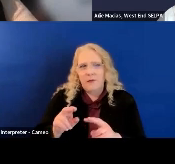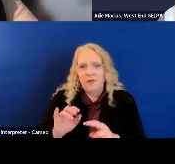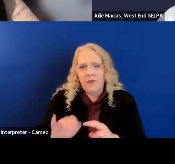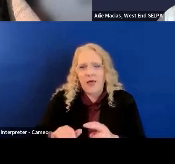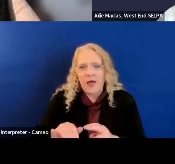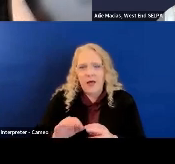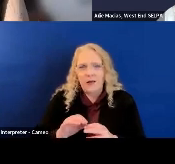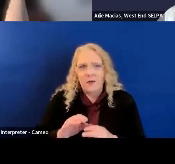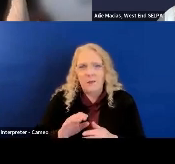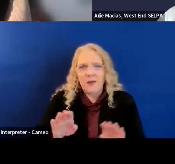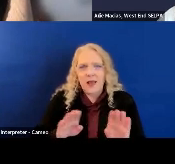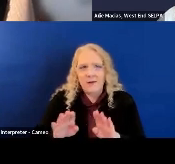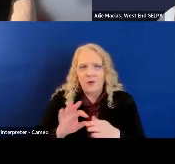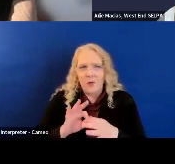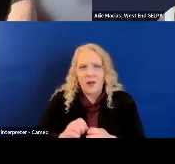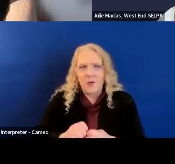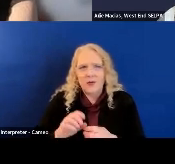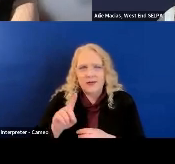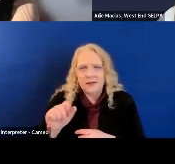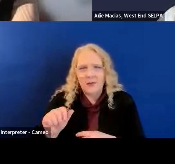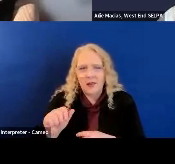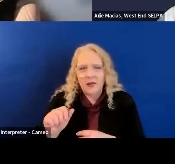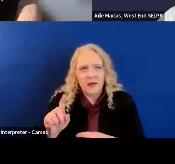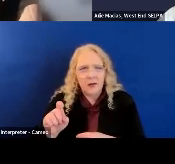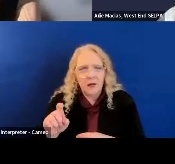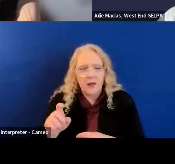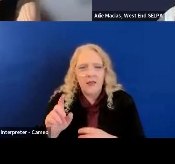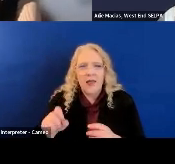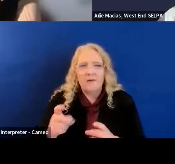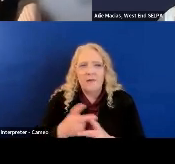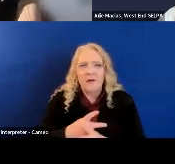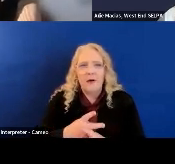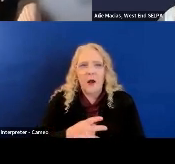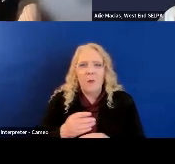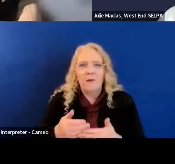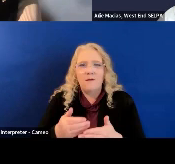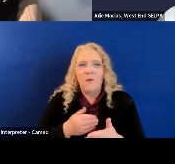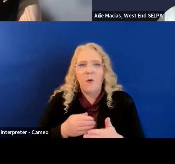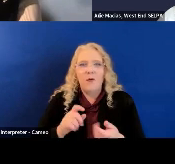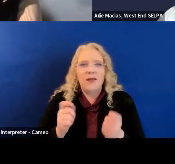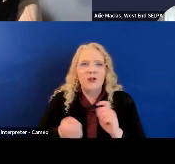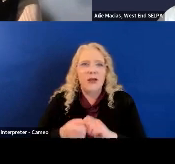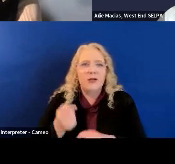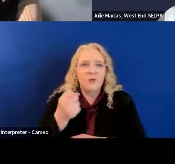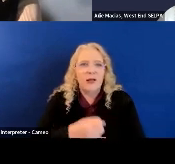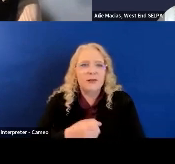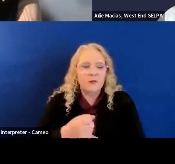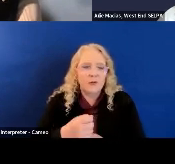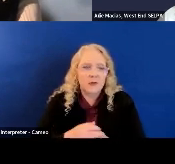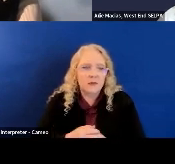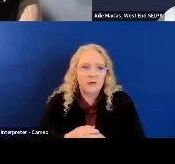discapacidad antes de cambiar la ubicación por más de 10 días consecutivos debido a acciones disciplinarias